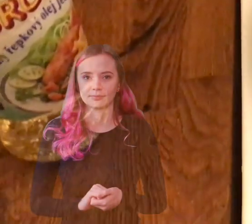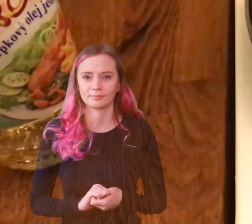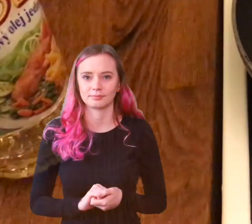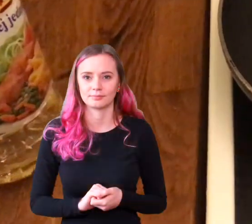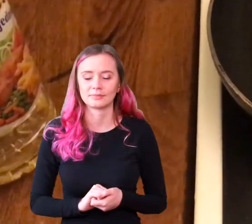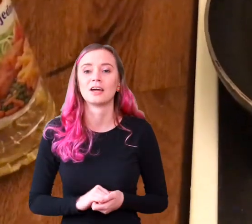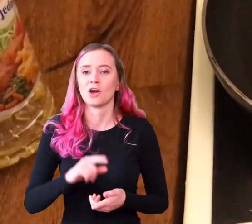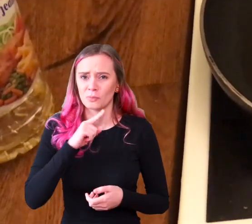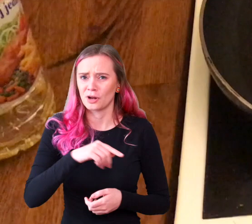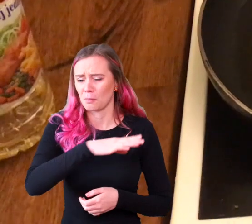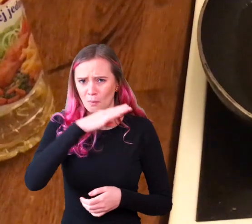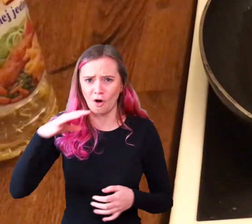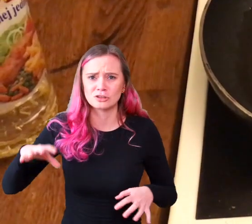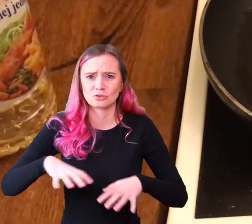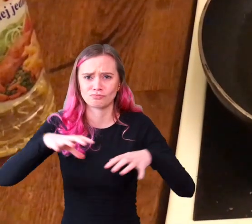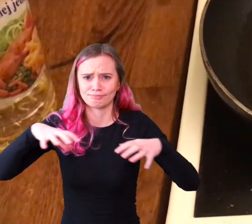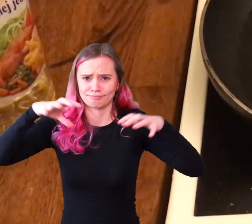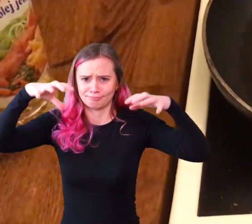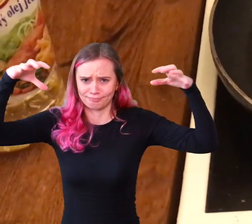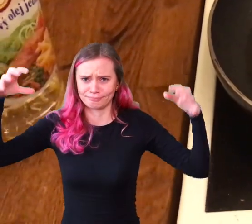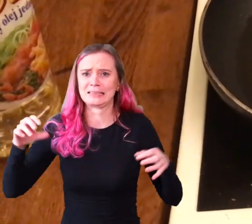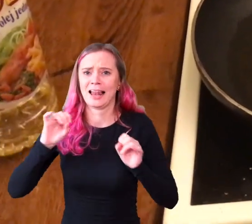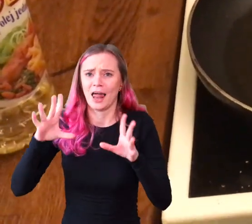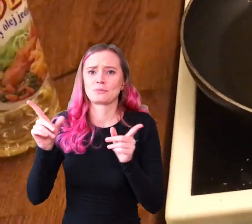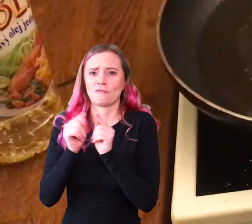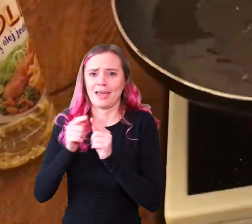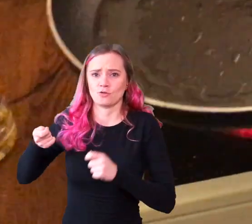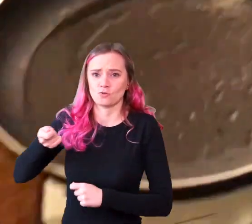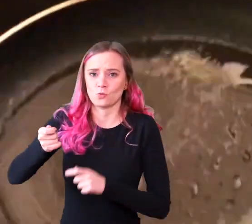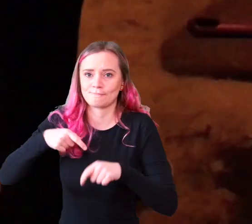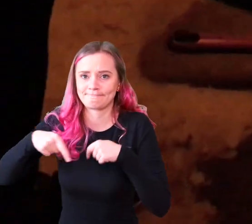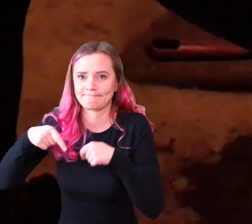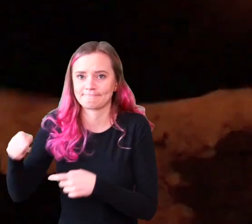Tohle bude kouřit, tak to radši udělám rychle venku.